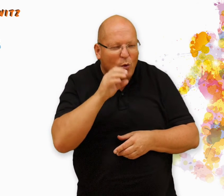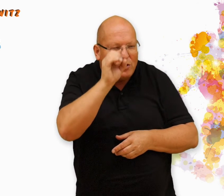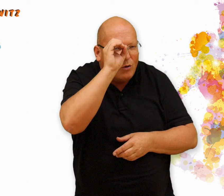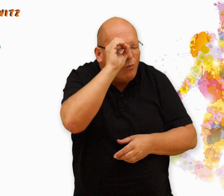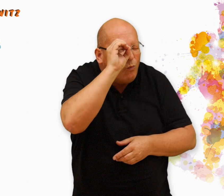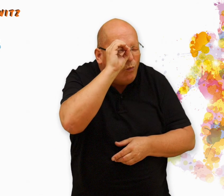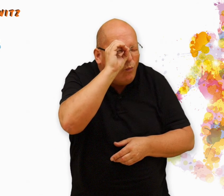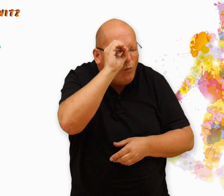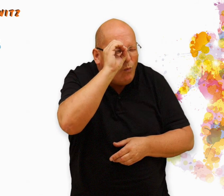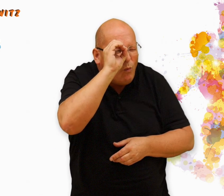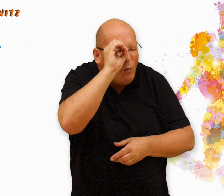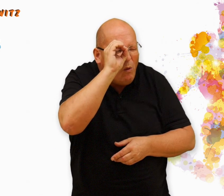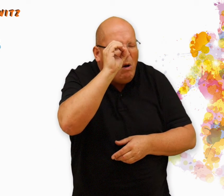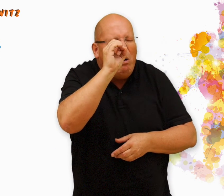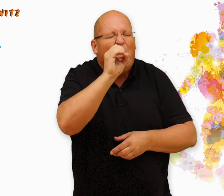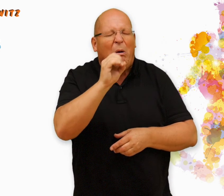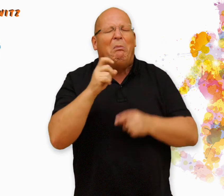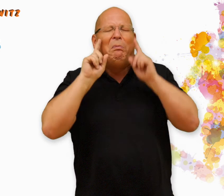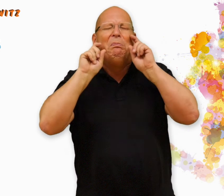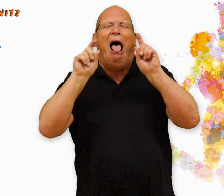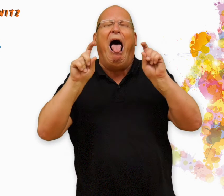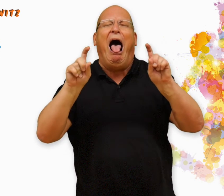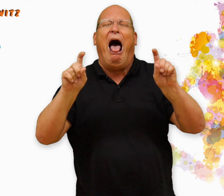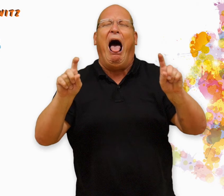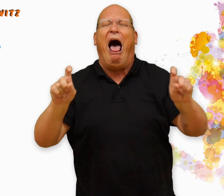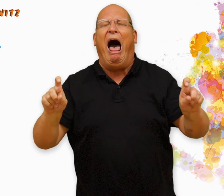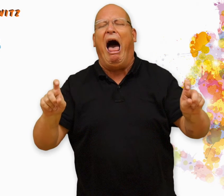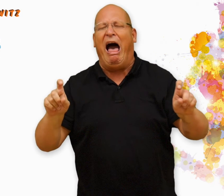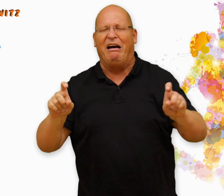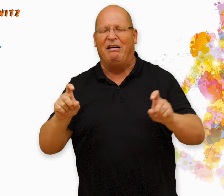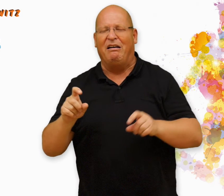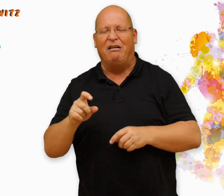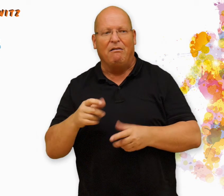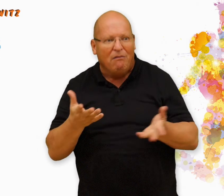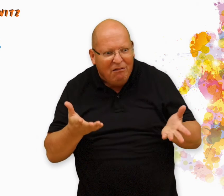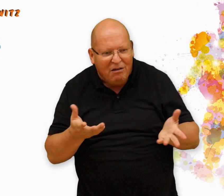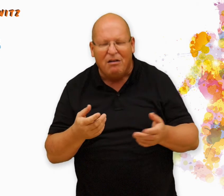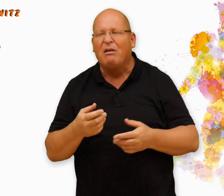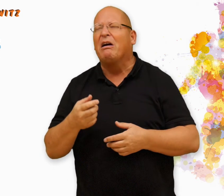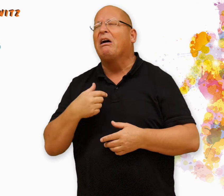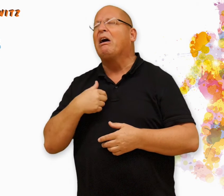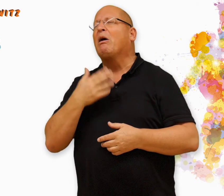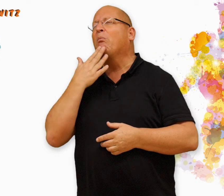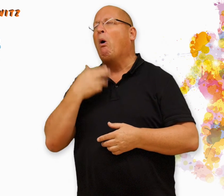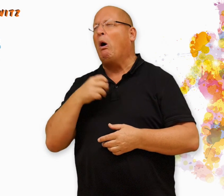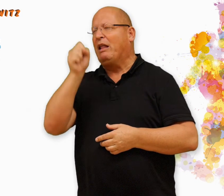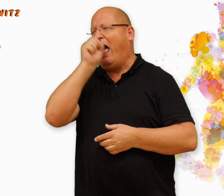Plötzlich fängt er furchtbar zu weinen an. Daraufhin fragen ihn seine Brüder was los sei. Er sagt: